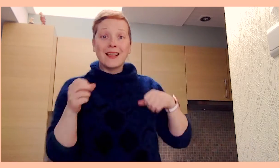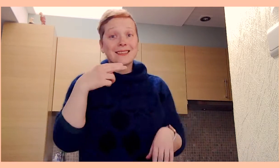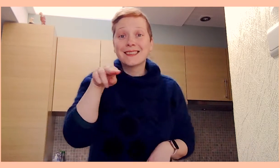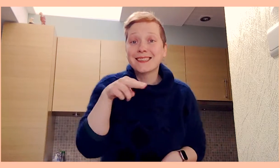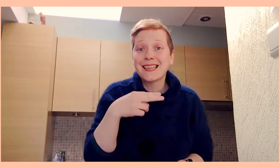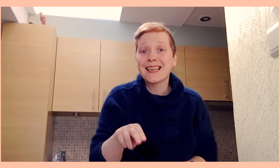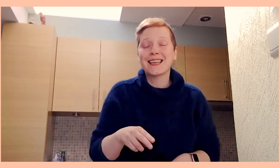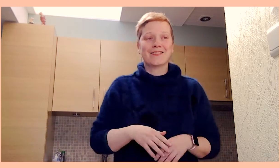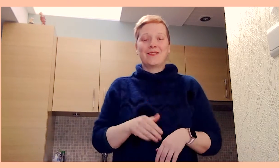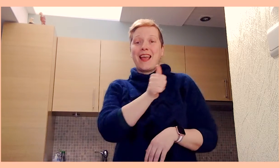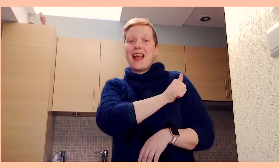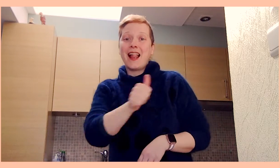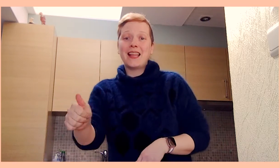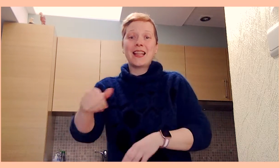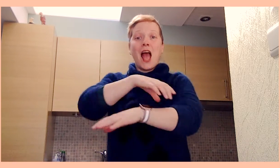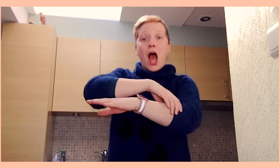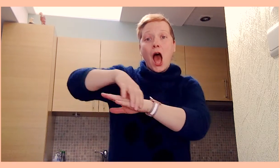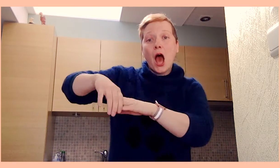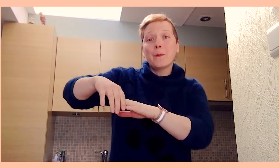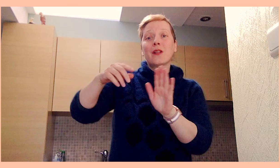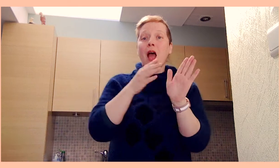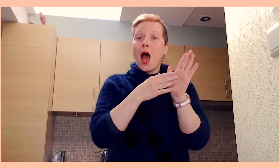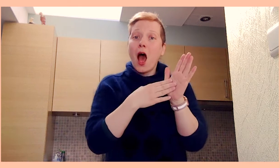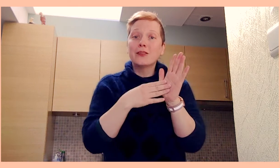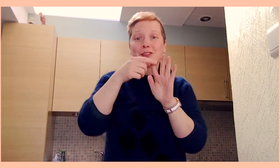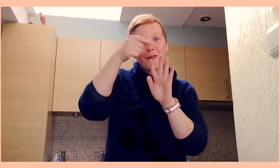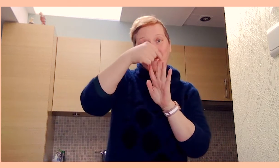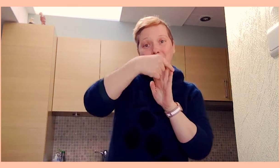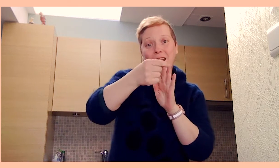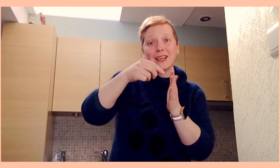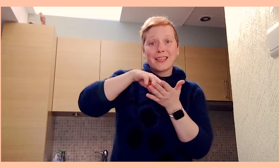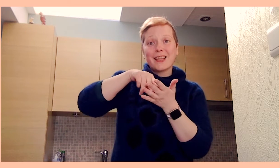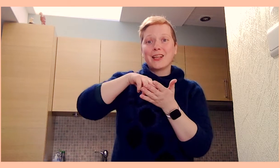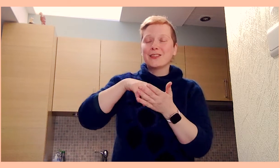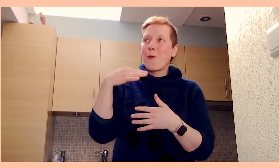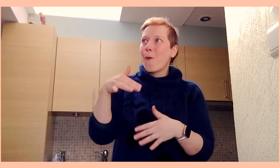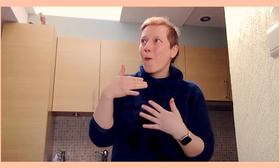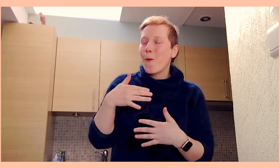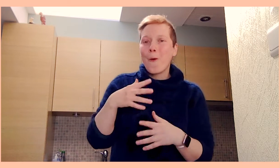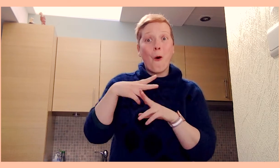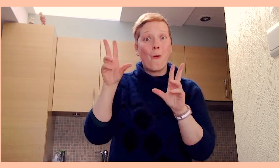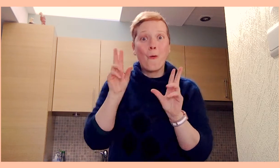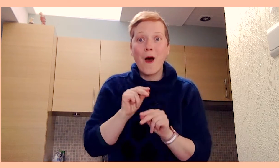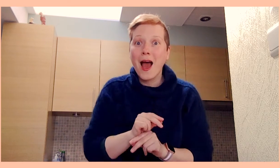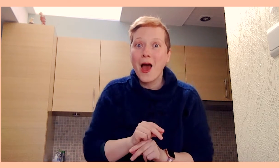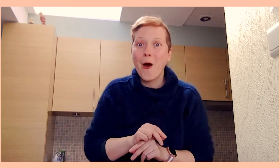Nee. Je gebruikt hiervoor enkel je armen, handen en vingers om te dansen. Echt waauw!